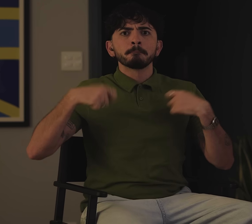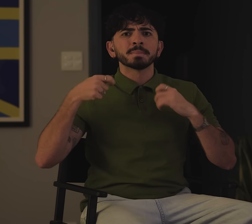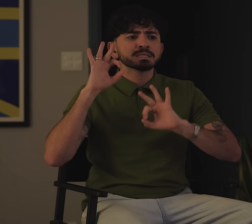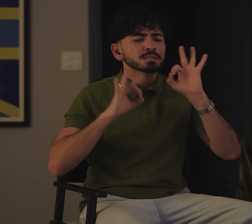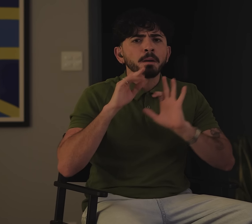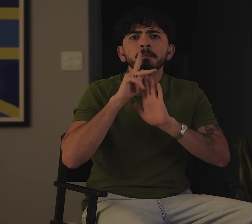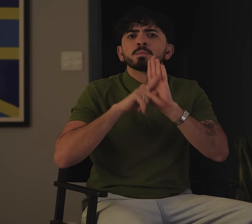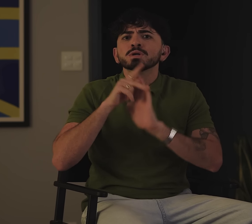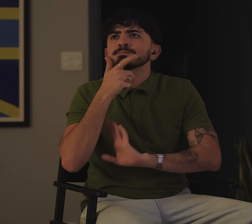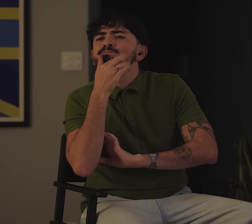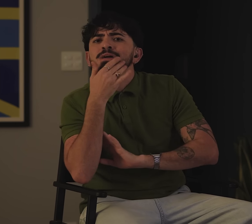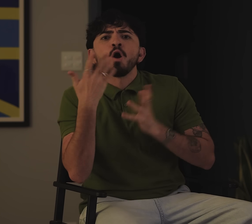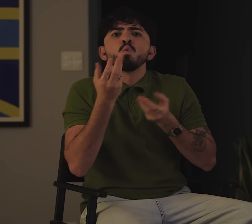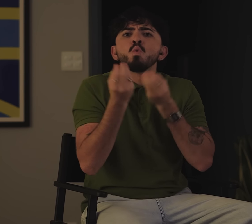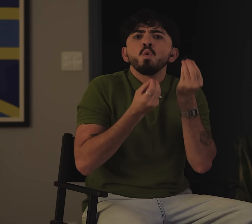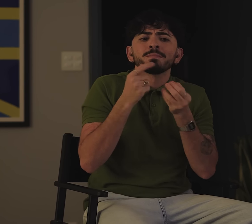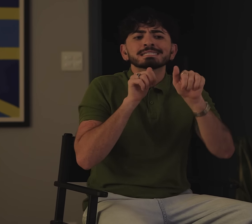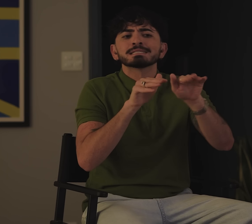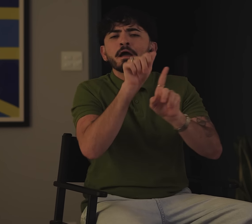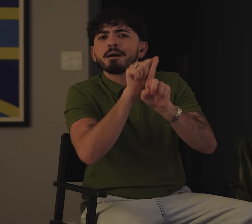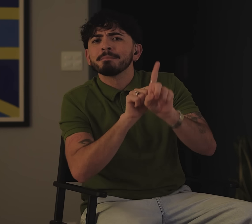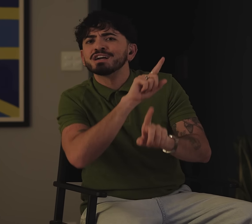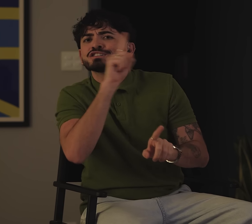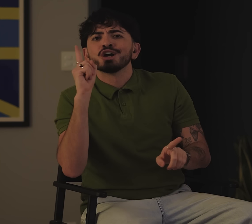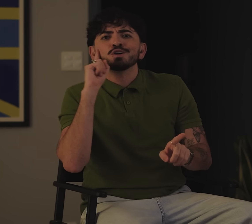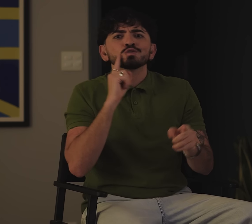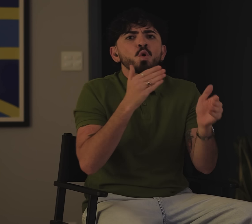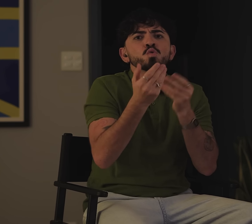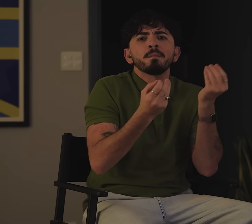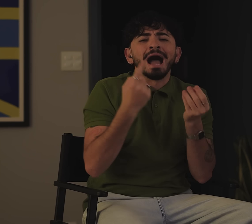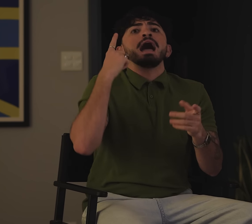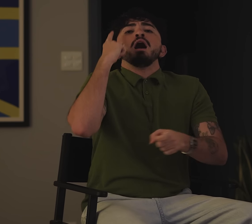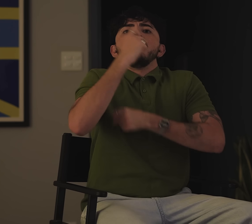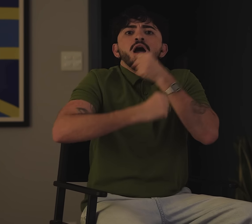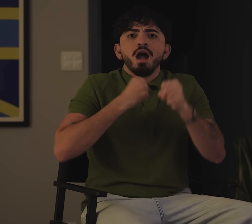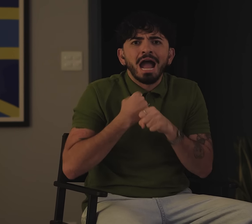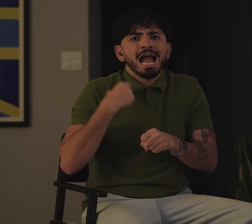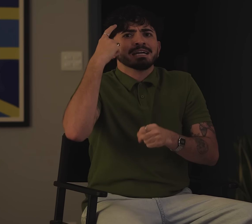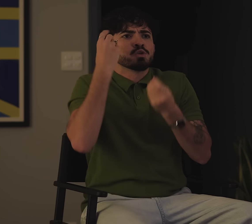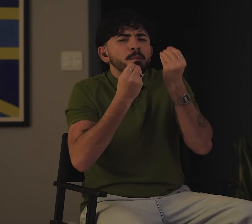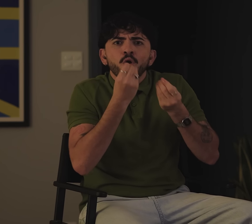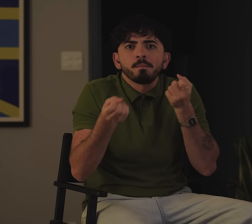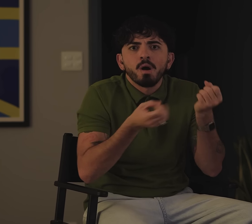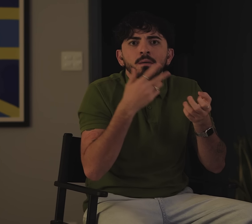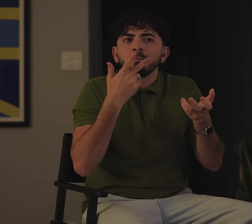“Qual será o próximo projeto para setembro?” “O que precisamos criar?” “O que podemos melhorar, inovar e fazer pelo povo surdo?”